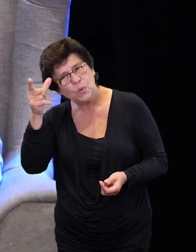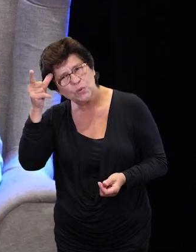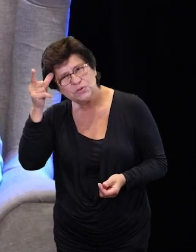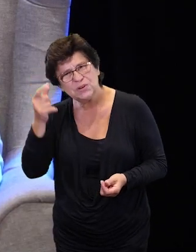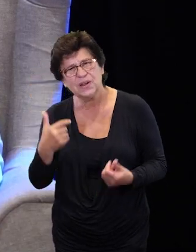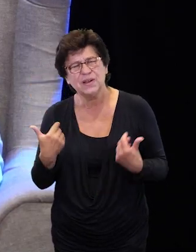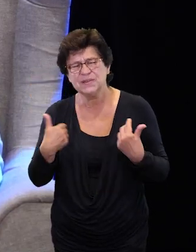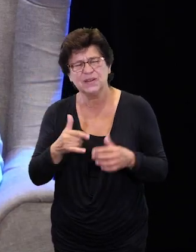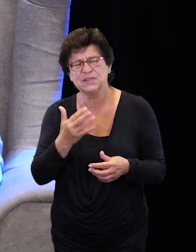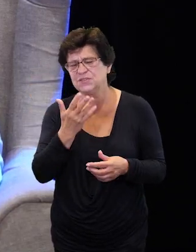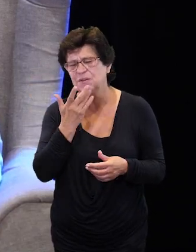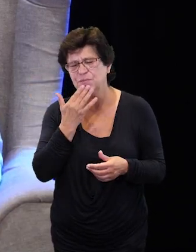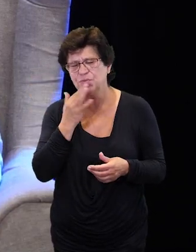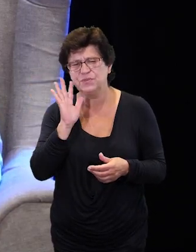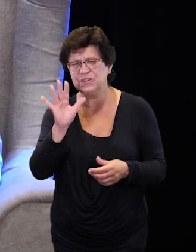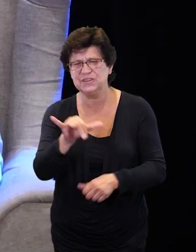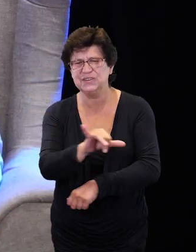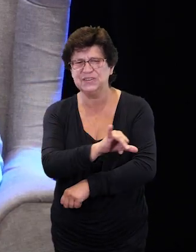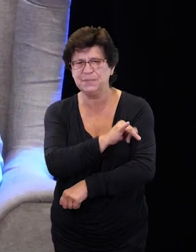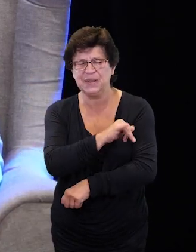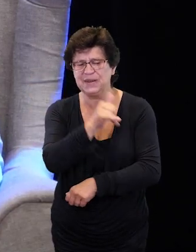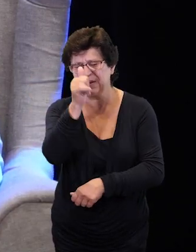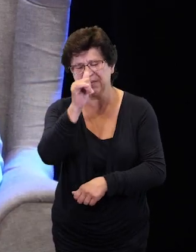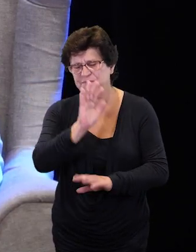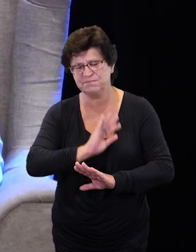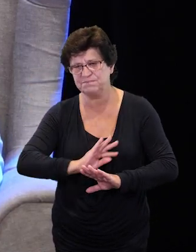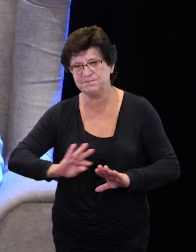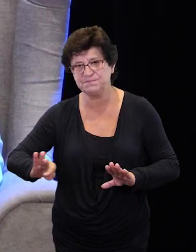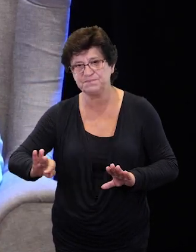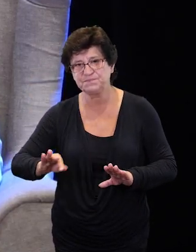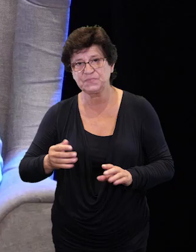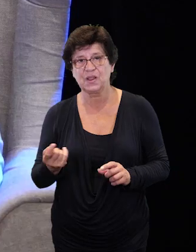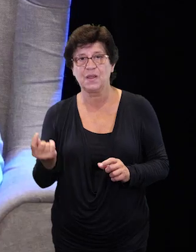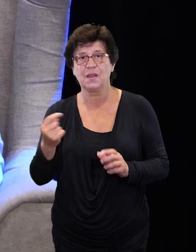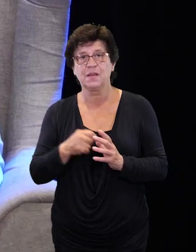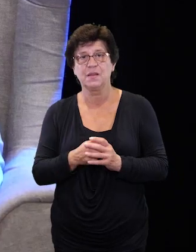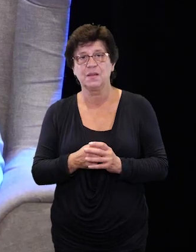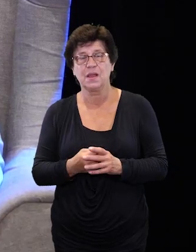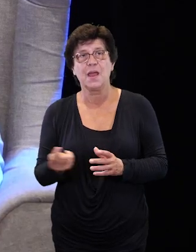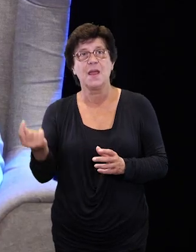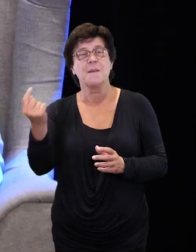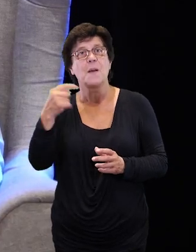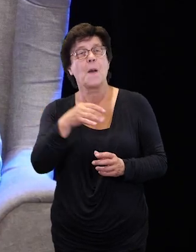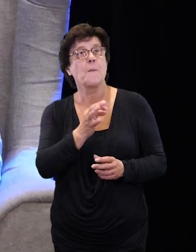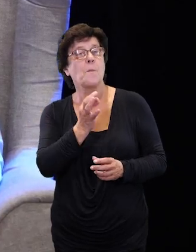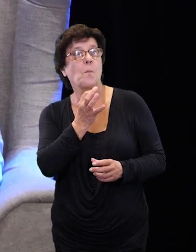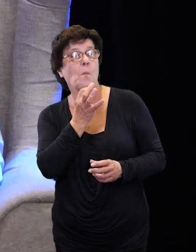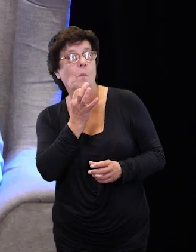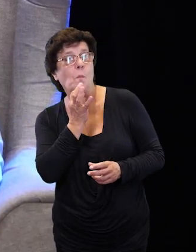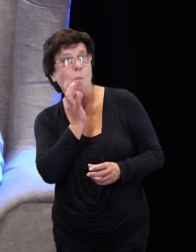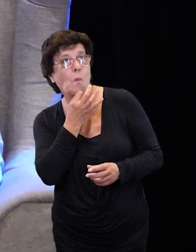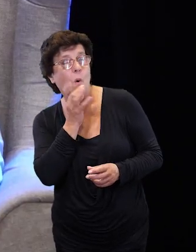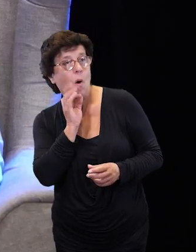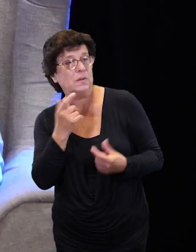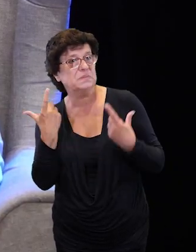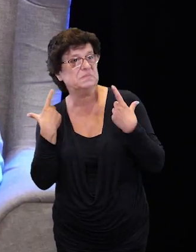z imienia i nazwiska, bo ja w sumie nic do nich nie mam. Ale przychodzi jakiś znany młody raper, też taki fajny i tak dalej.